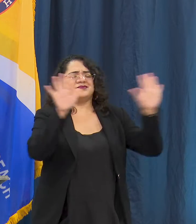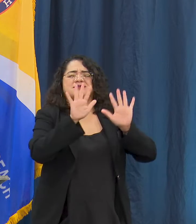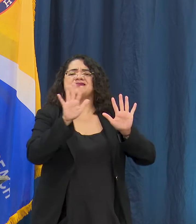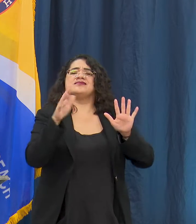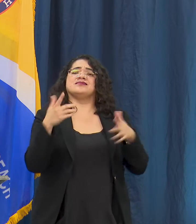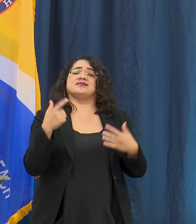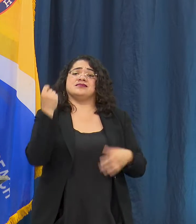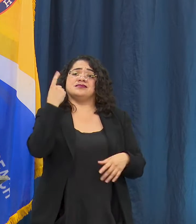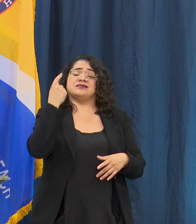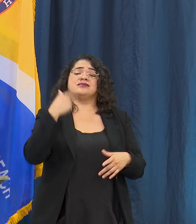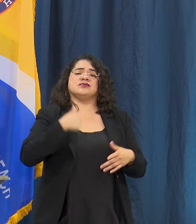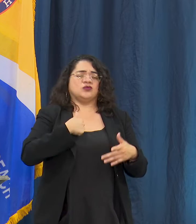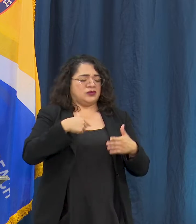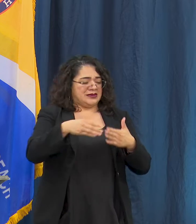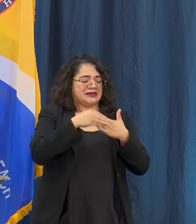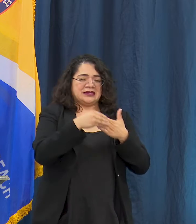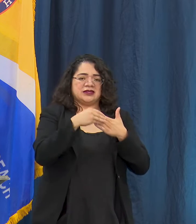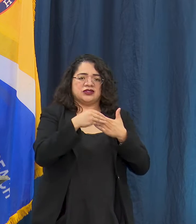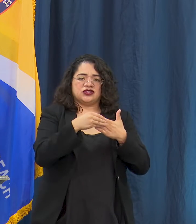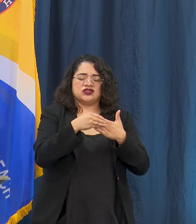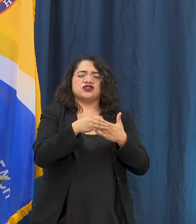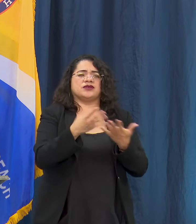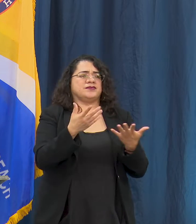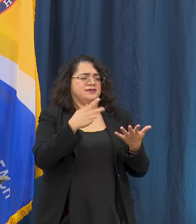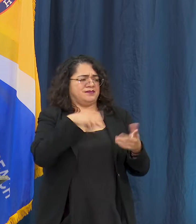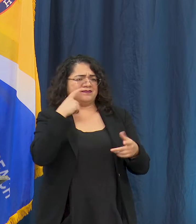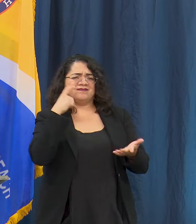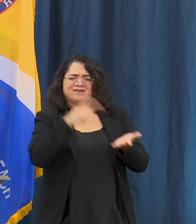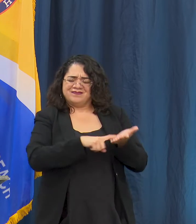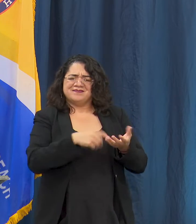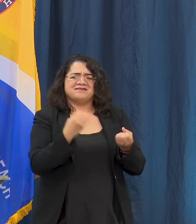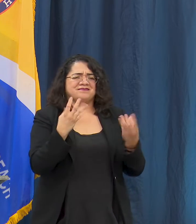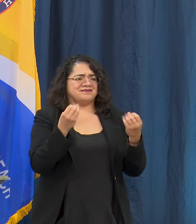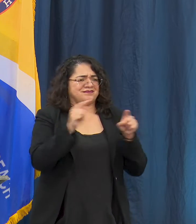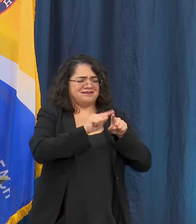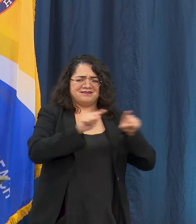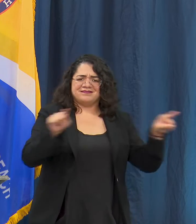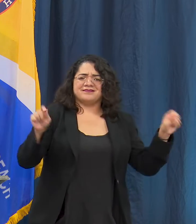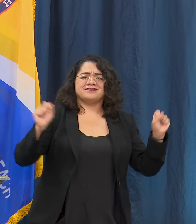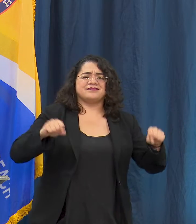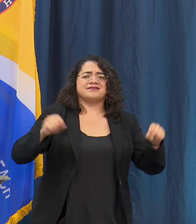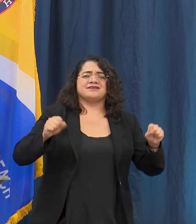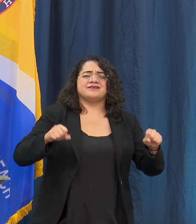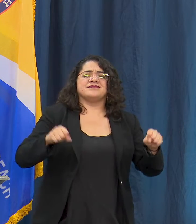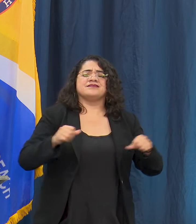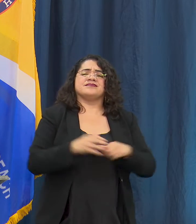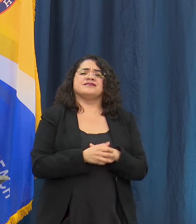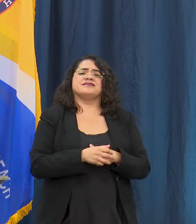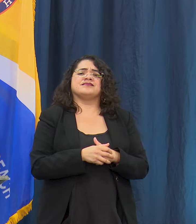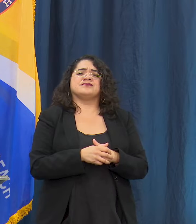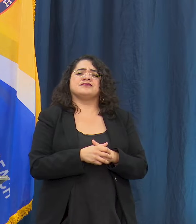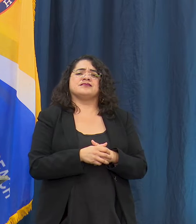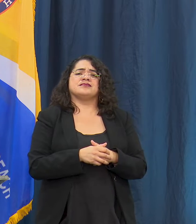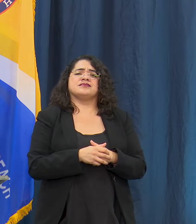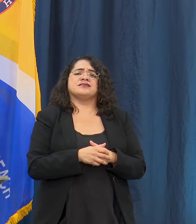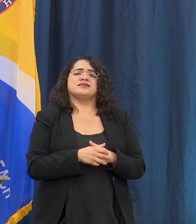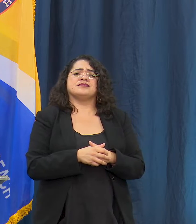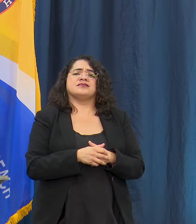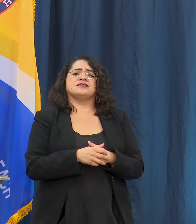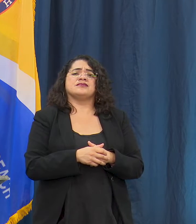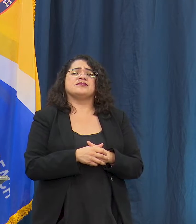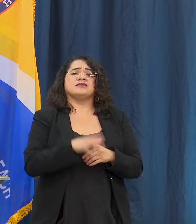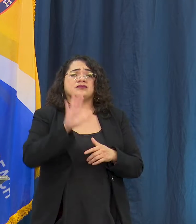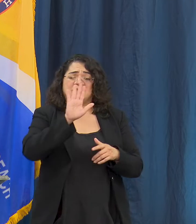apoyo ahmo's a todos que estan practi condos Su Su shoes there a chose de su